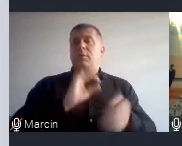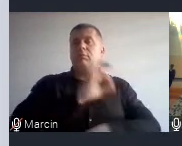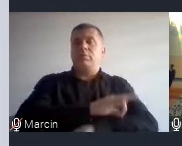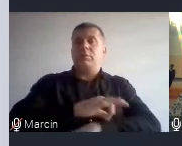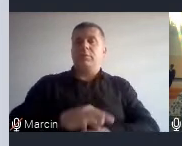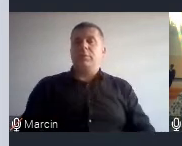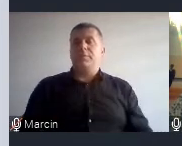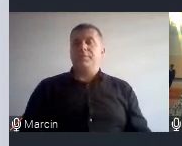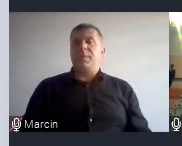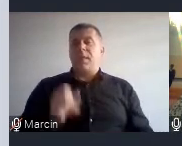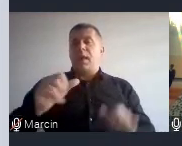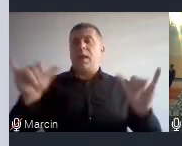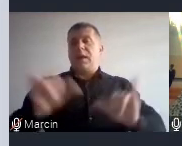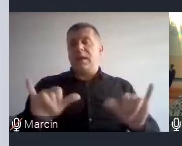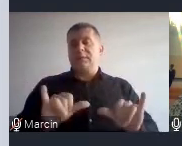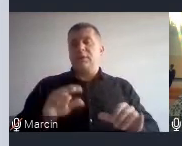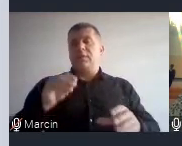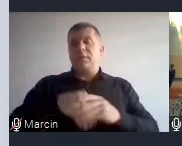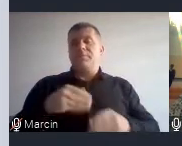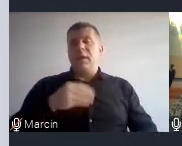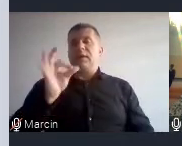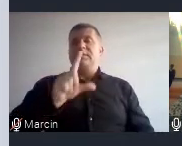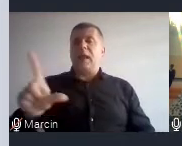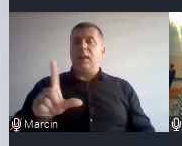Zwłaszcza, że w restauracji mamy pewną kolorystykę,